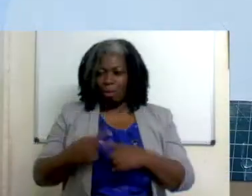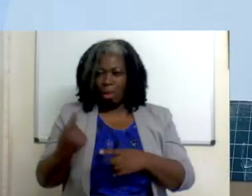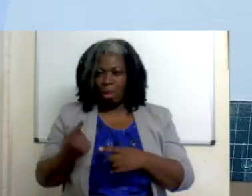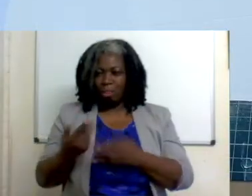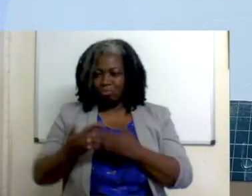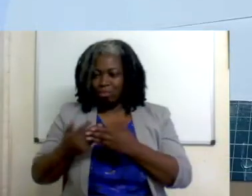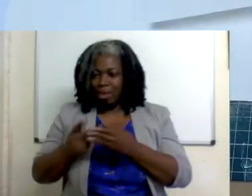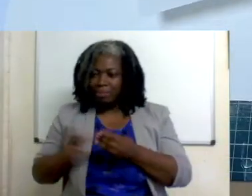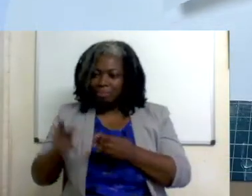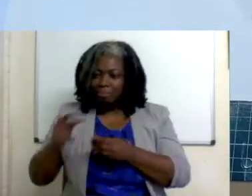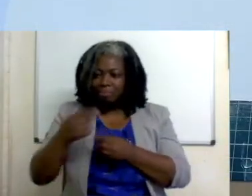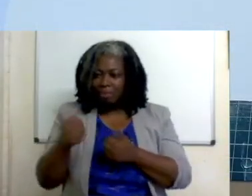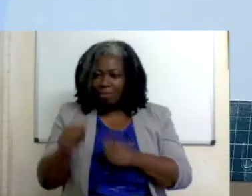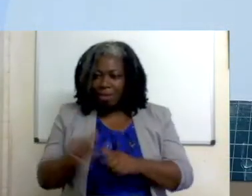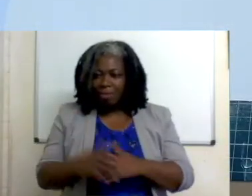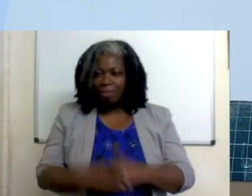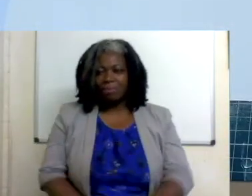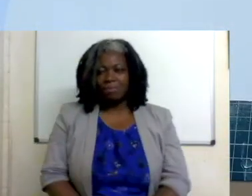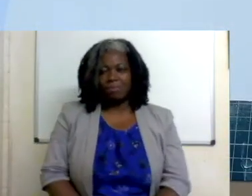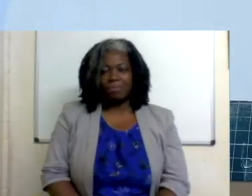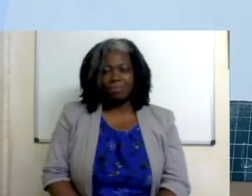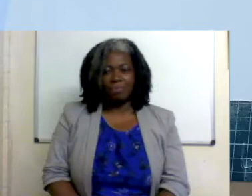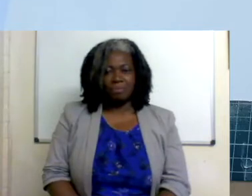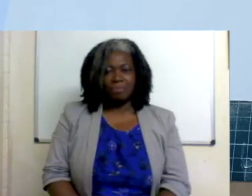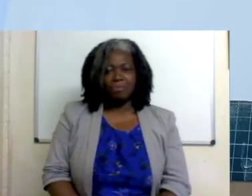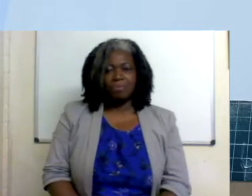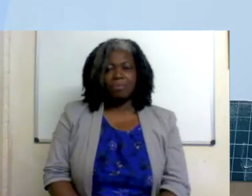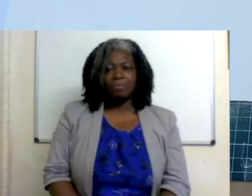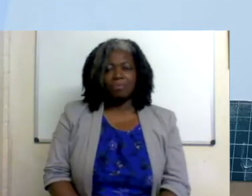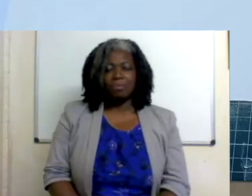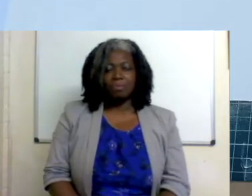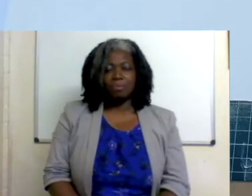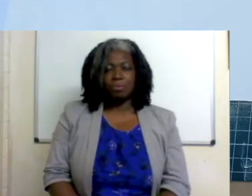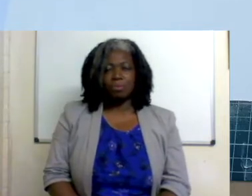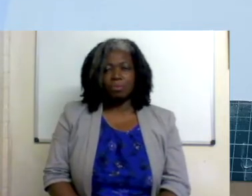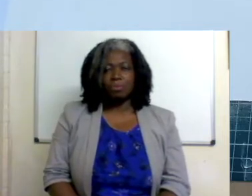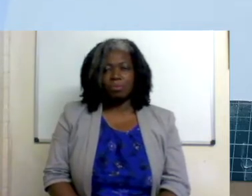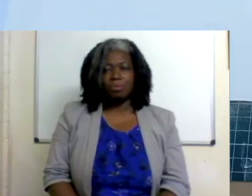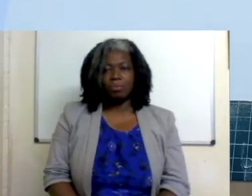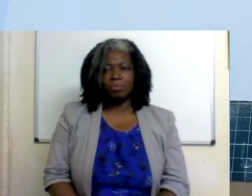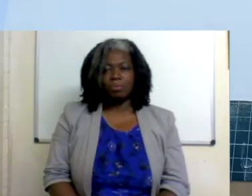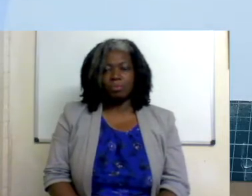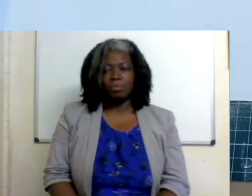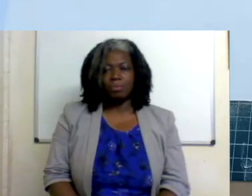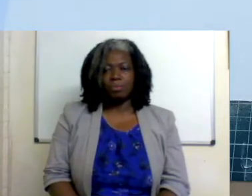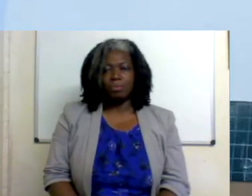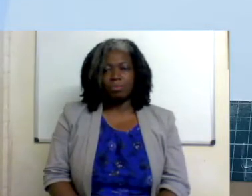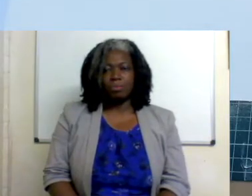rychle vystrihnu nas krajic chleba, protoze to taky potrebujeme.